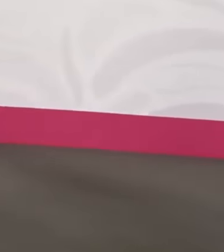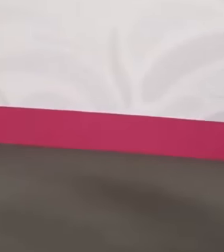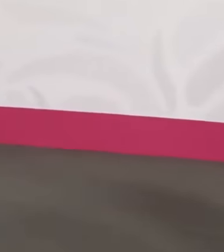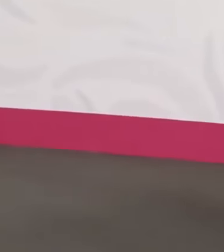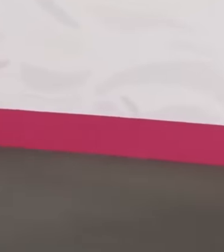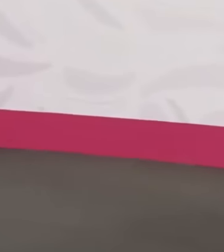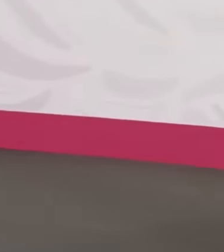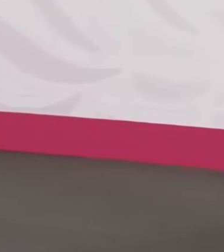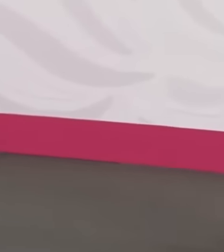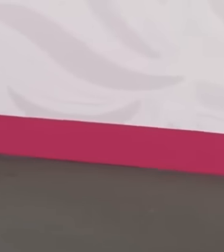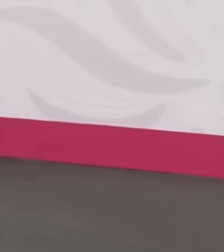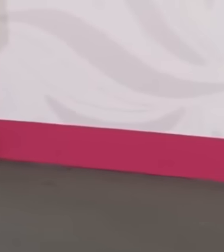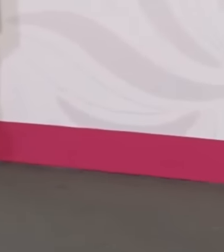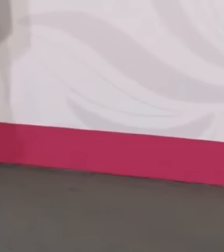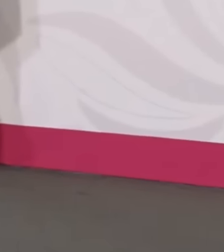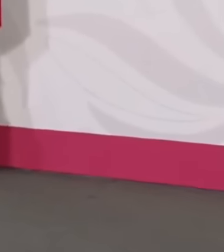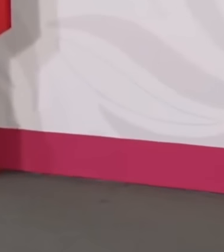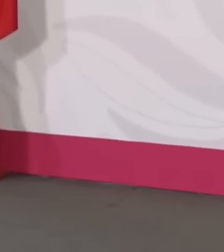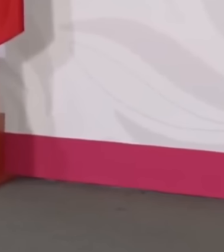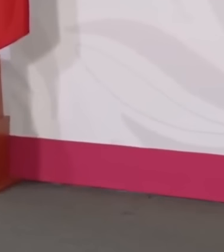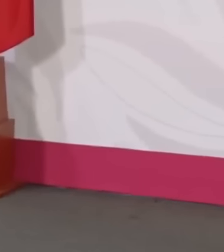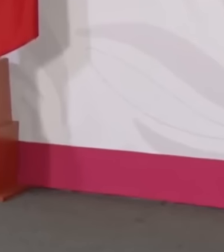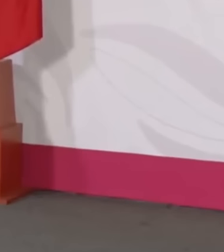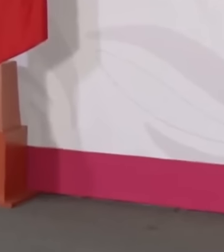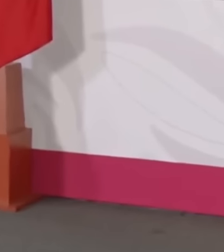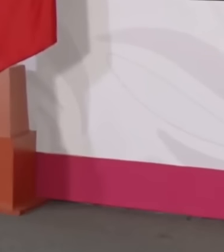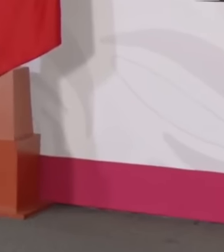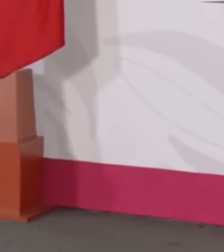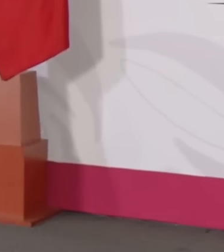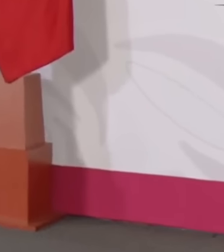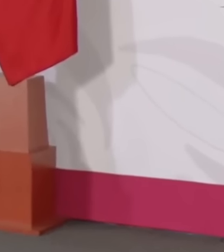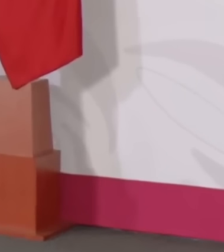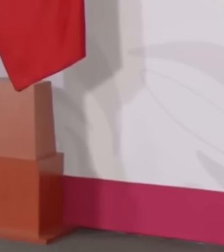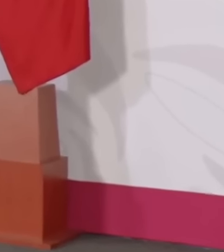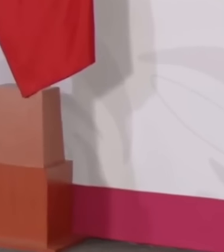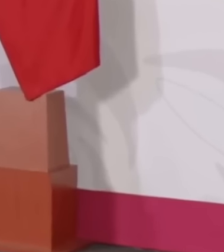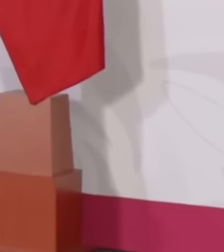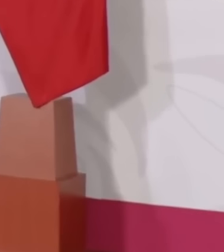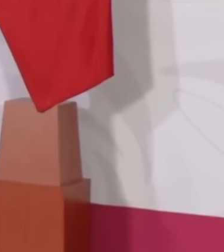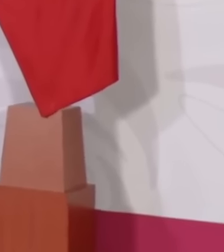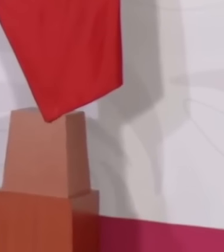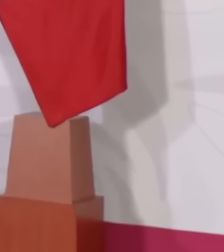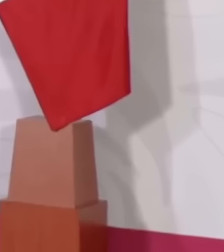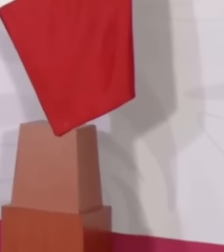[música] Así que queremos pastel, pastel, pastel. A ver, pastelm.